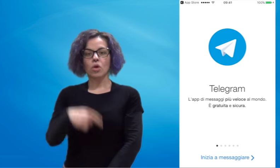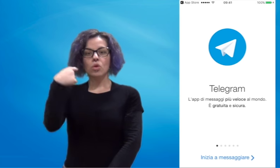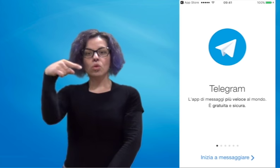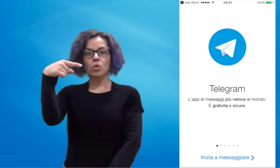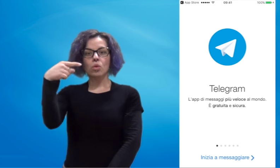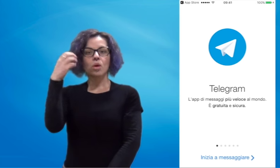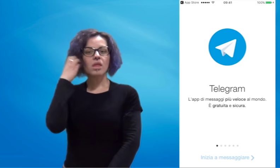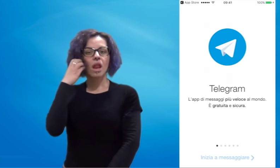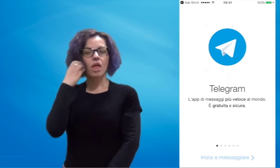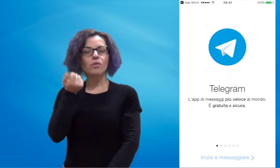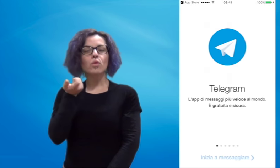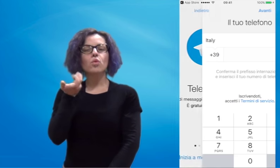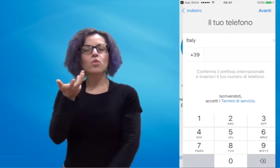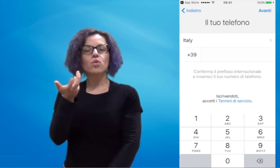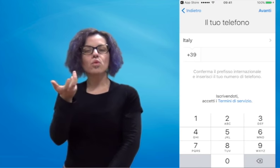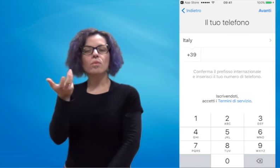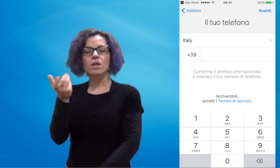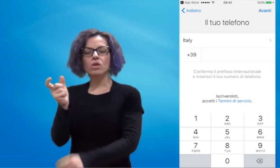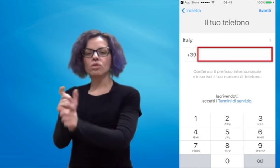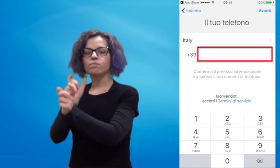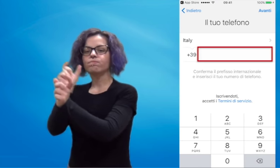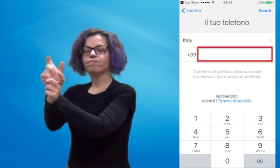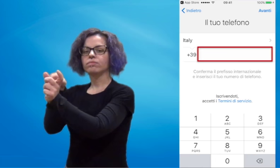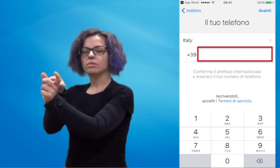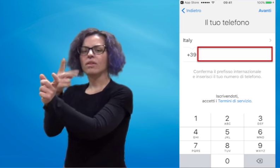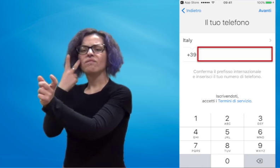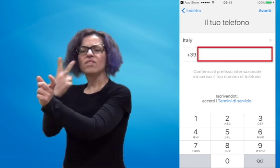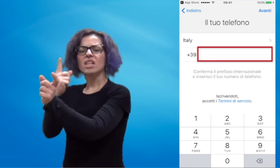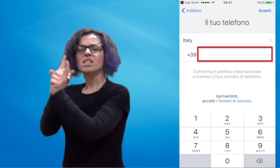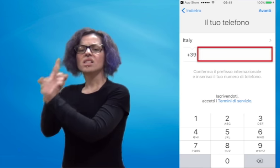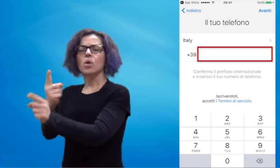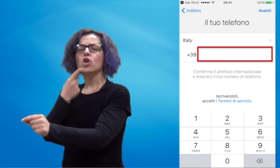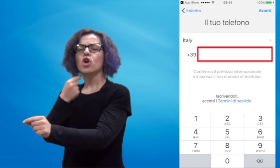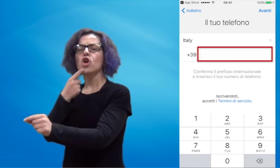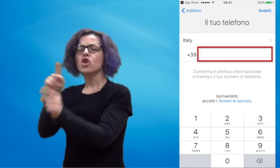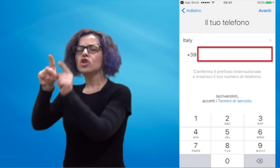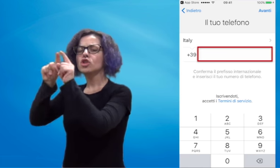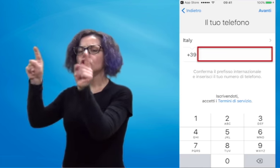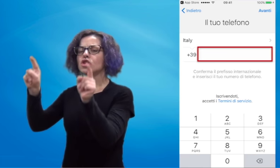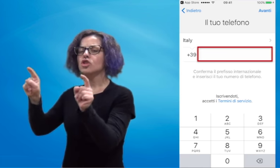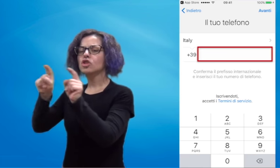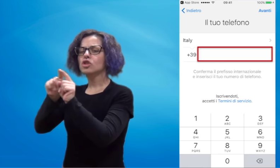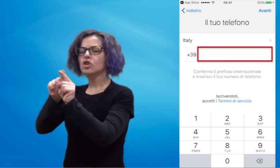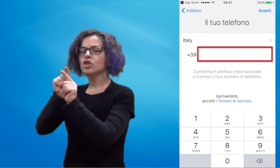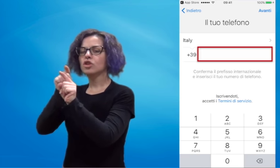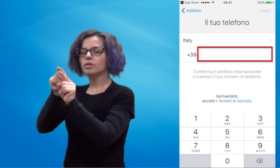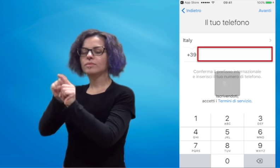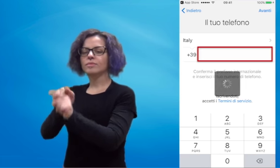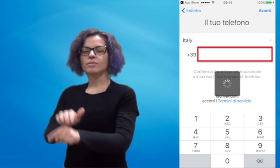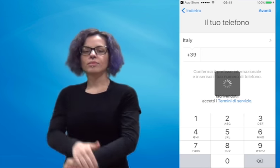inserisci il tuo numero di telefono (vedi cornice rossa)